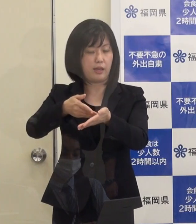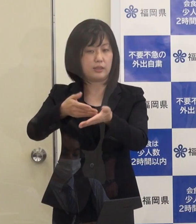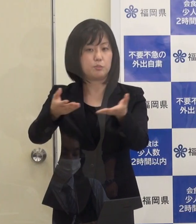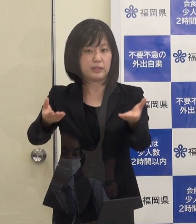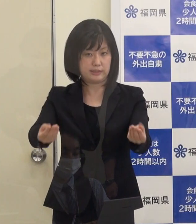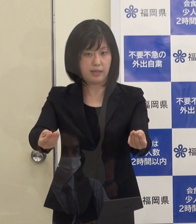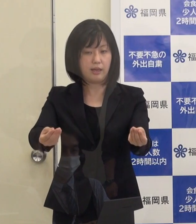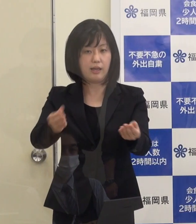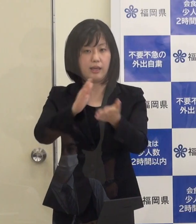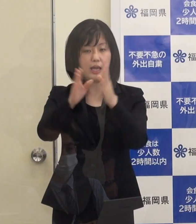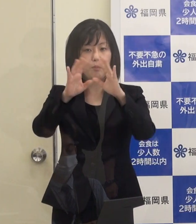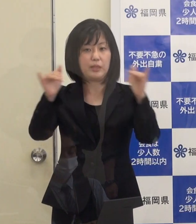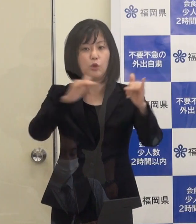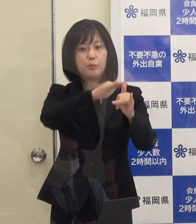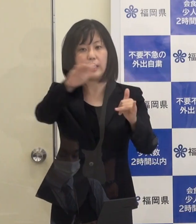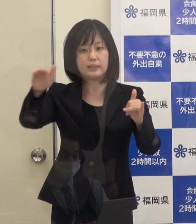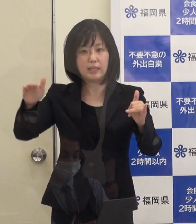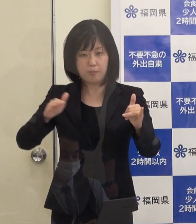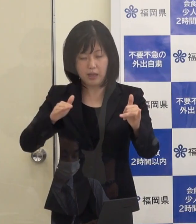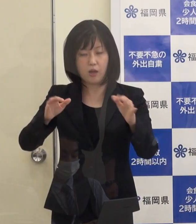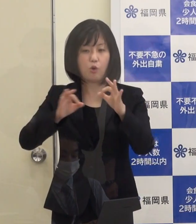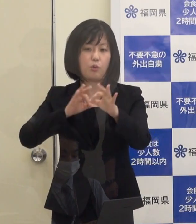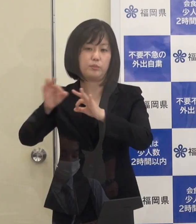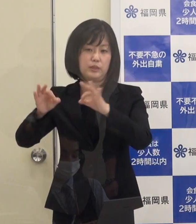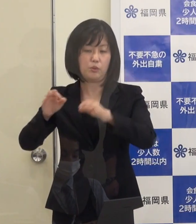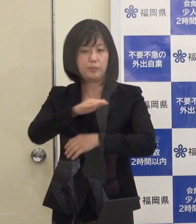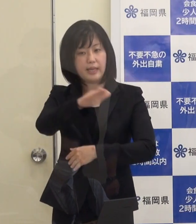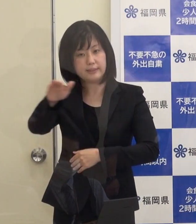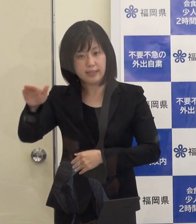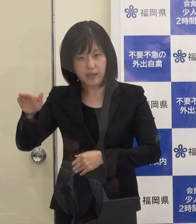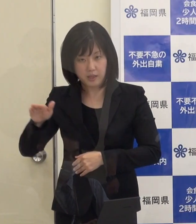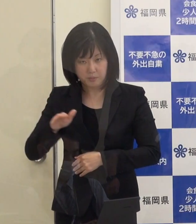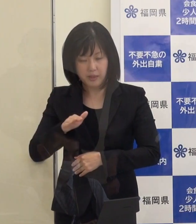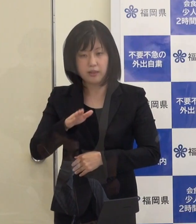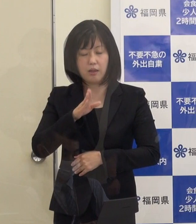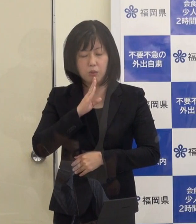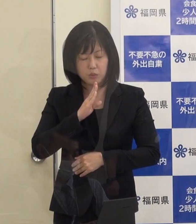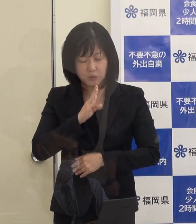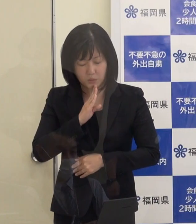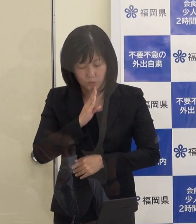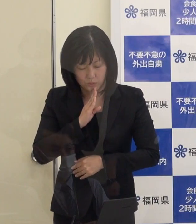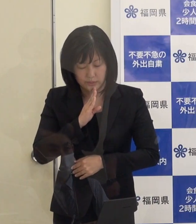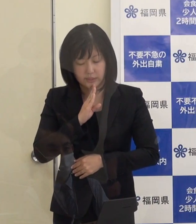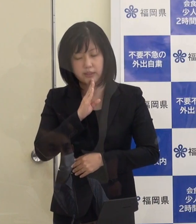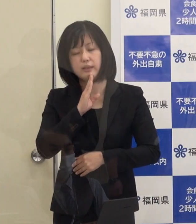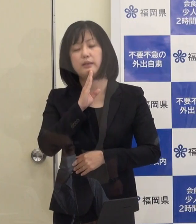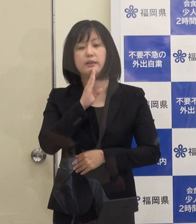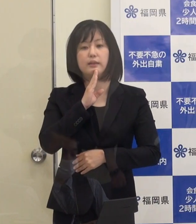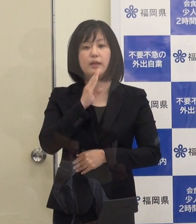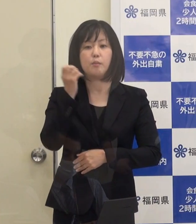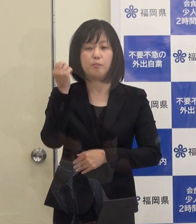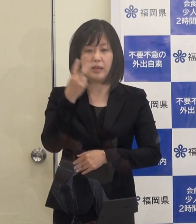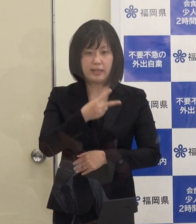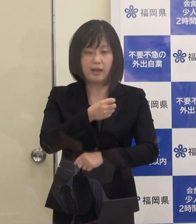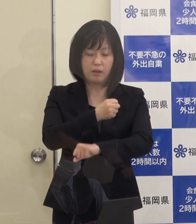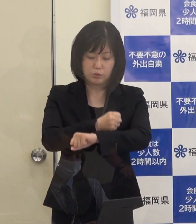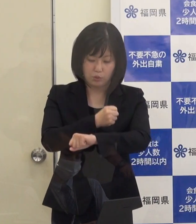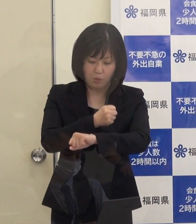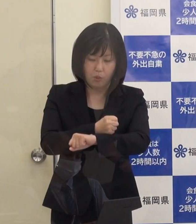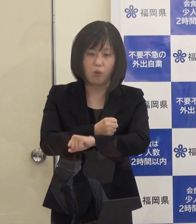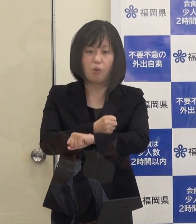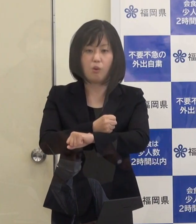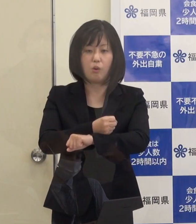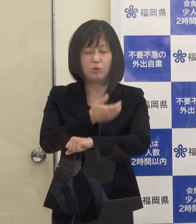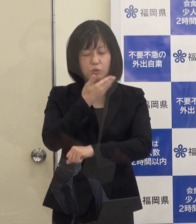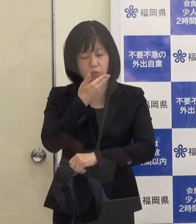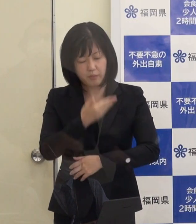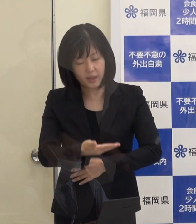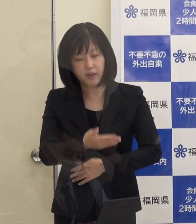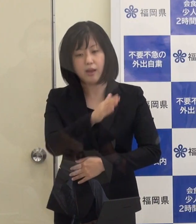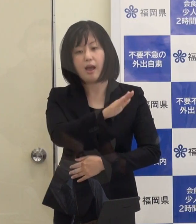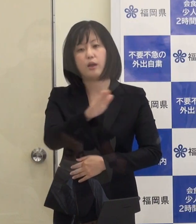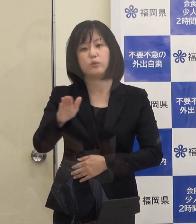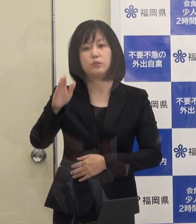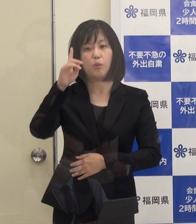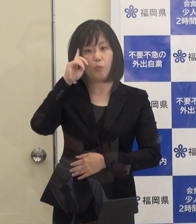県民の皆さん 事業者の皆さんにおかれては 本当にご苦労 ご不便をおかけすることとなります